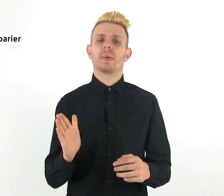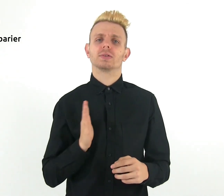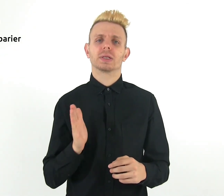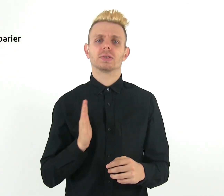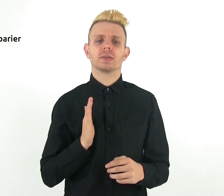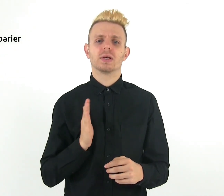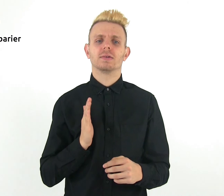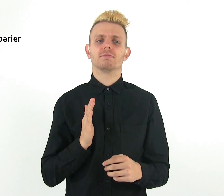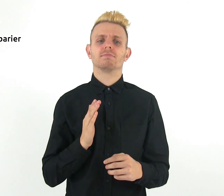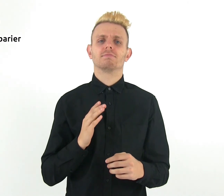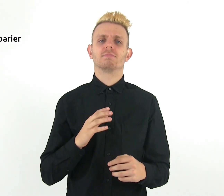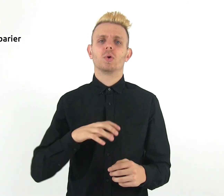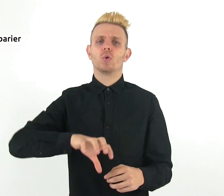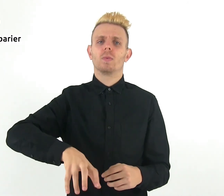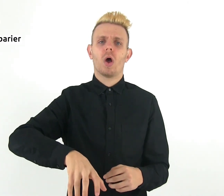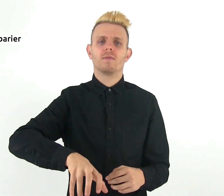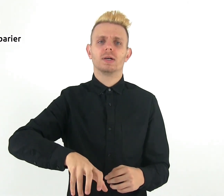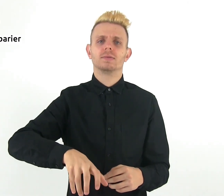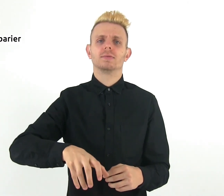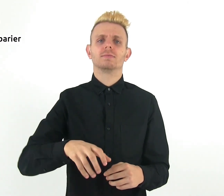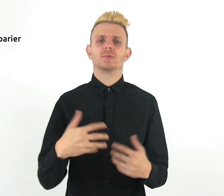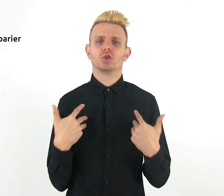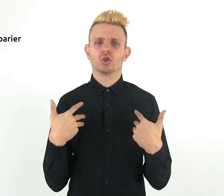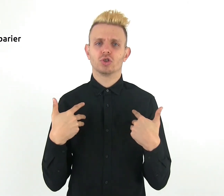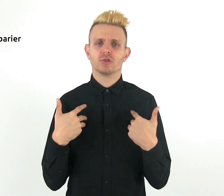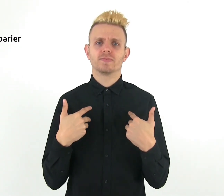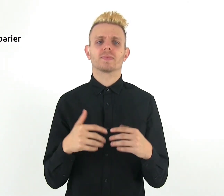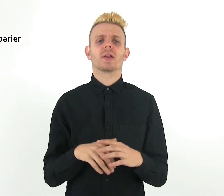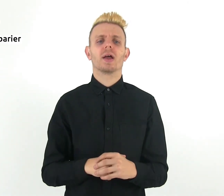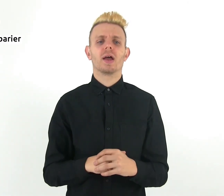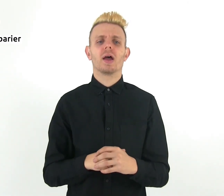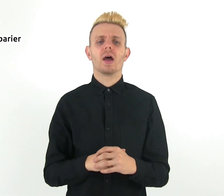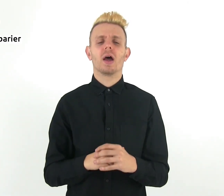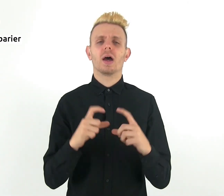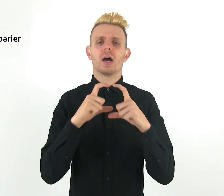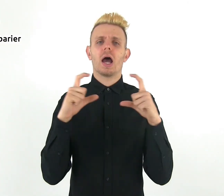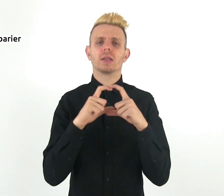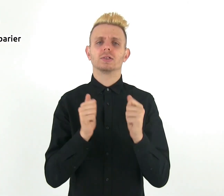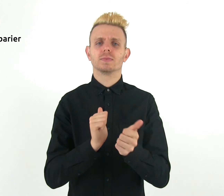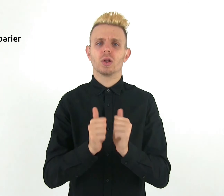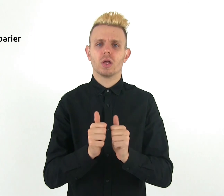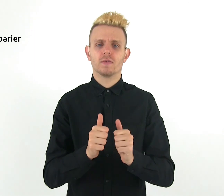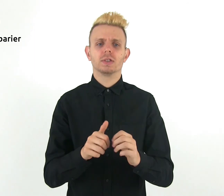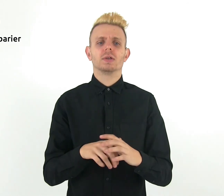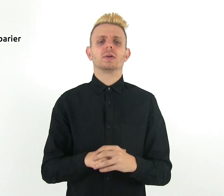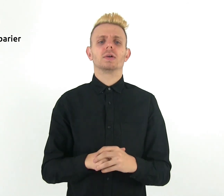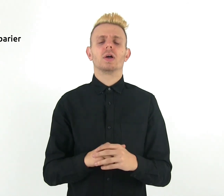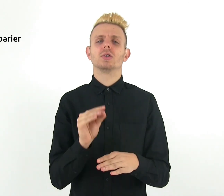ubezpieczenie grupowe na życie, karnety sportowe,